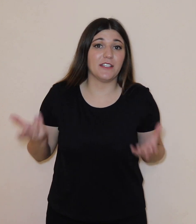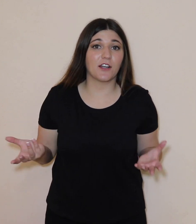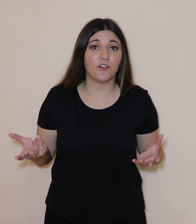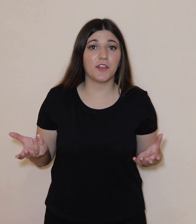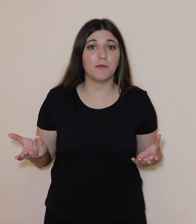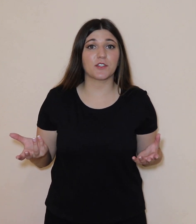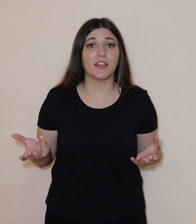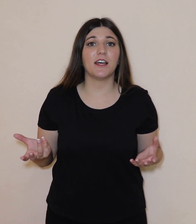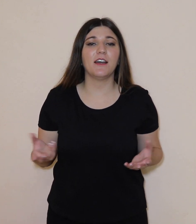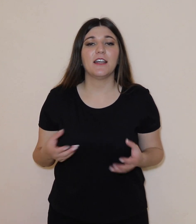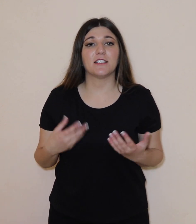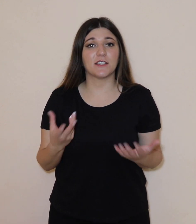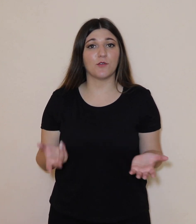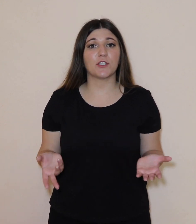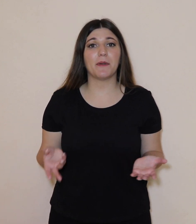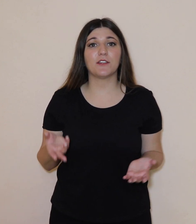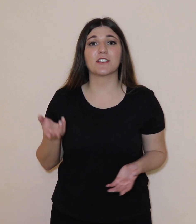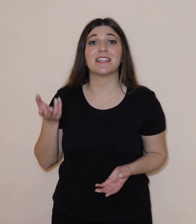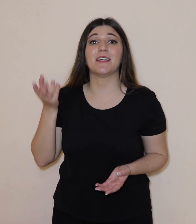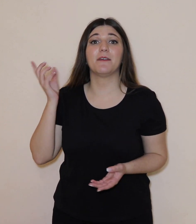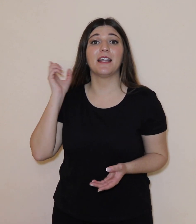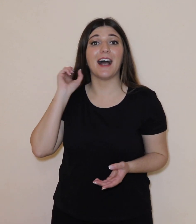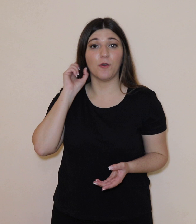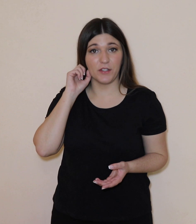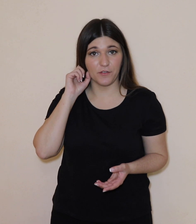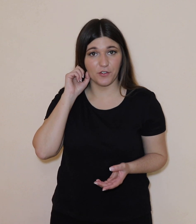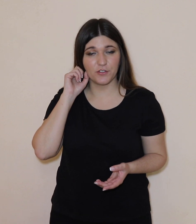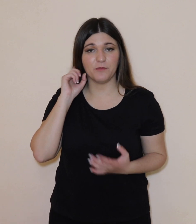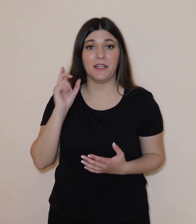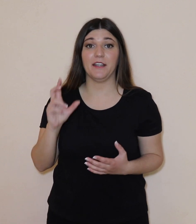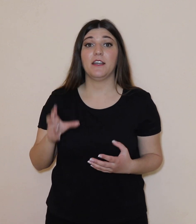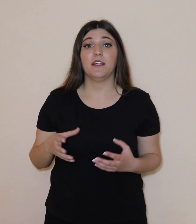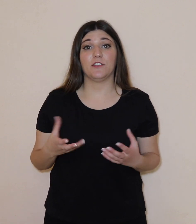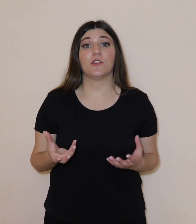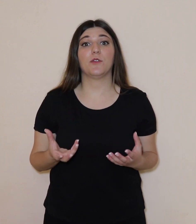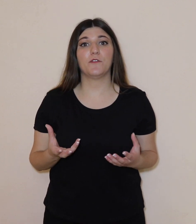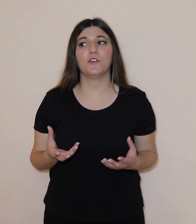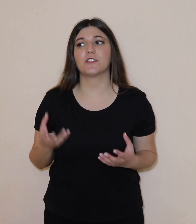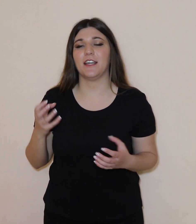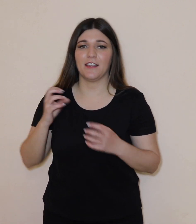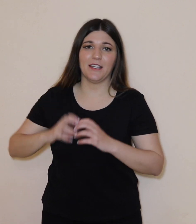ya conocemos quizá existen unos aparatos que se llaman audífonos. Estos audífonos ¿qué hacen?